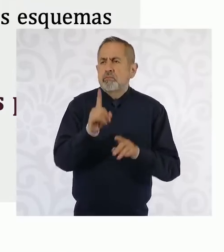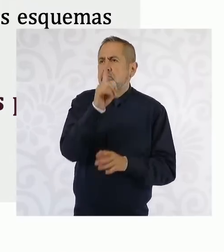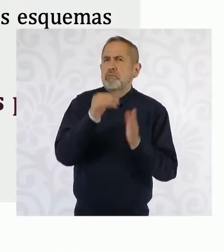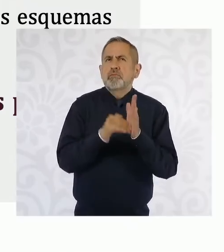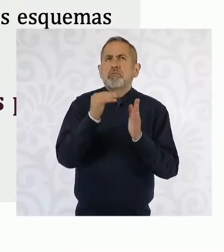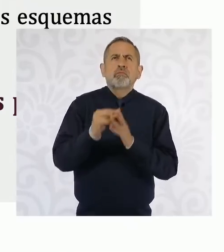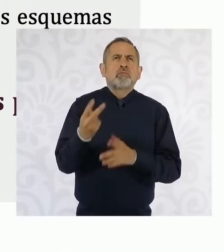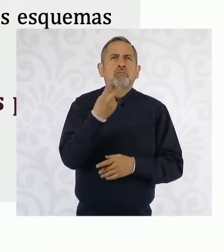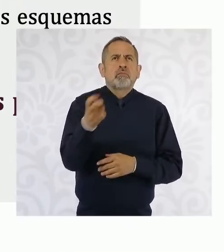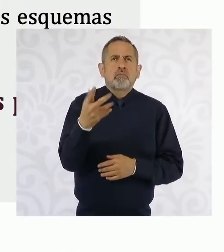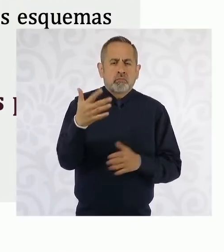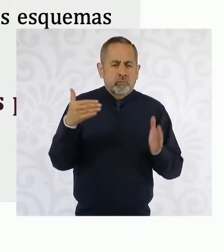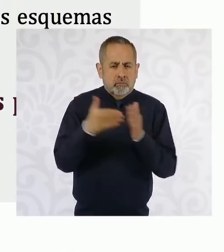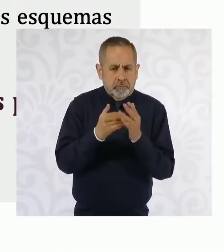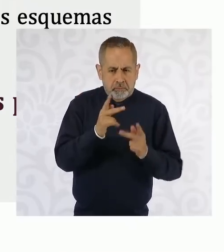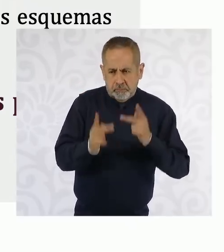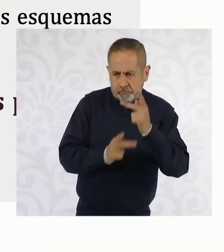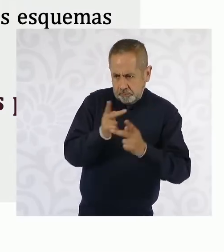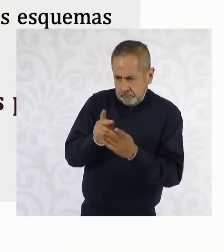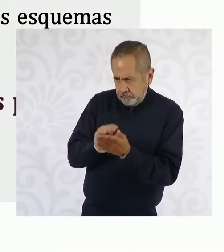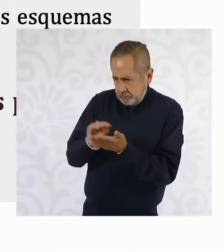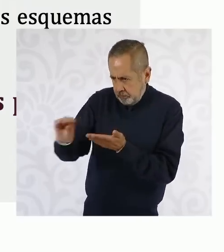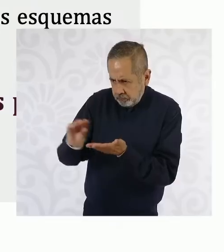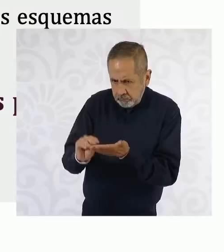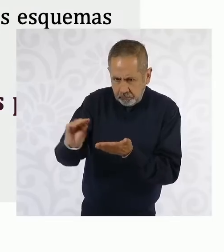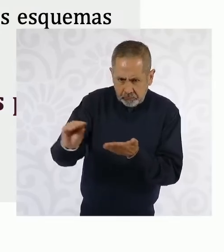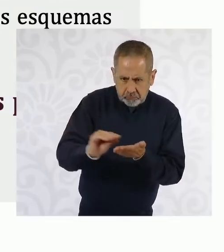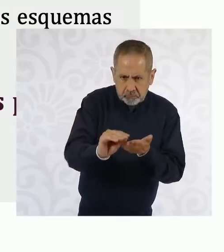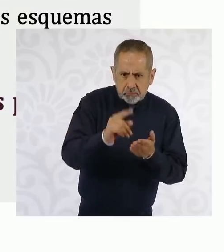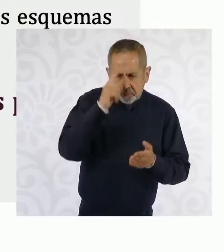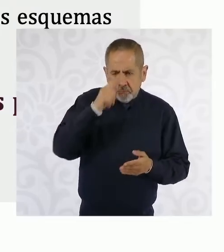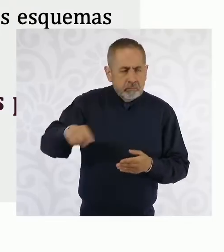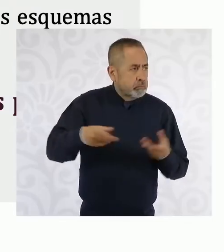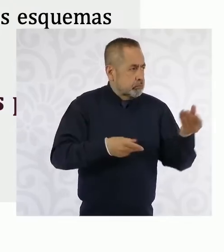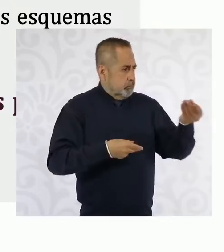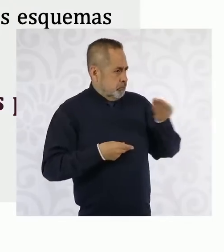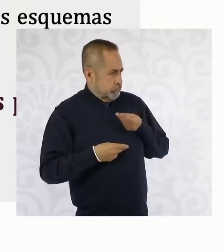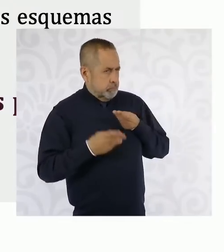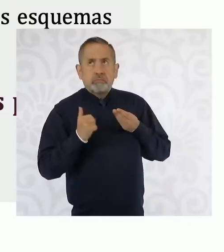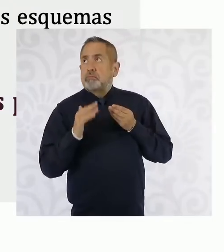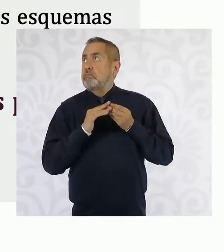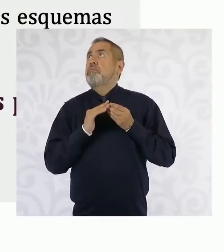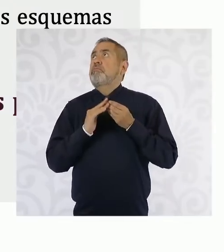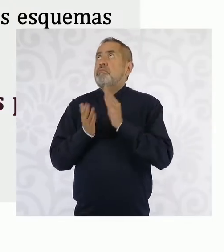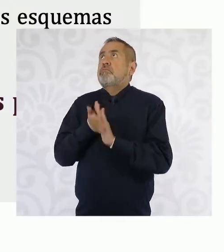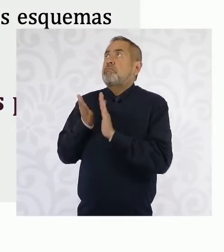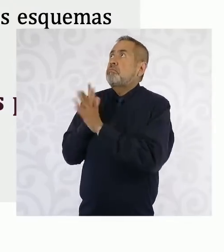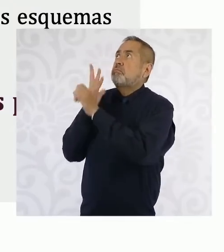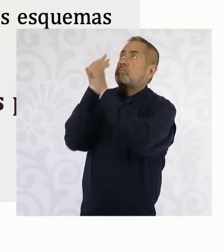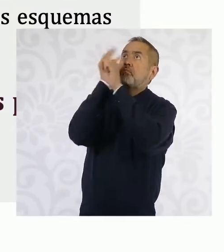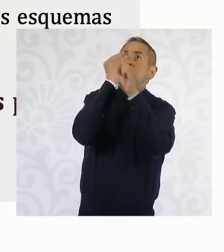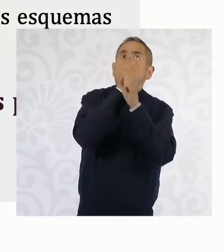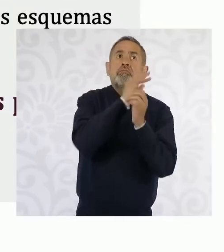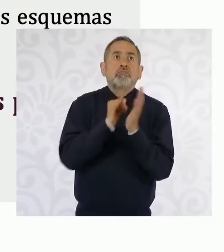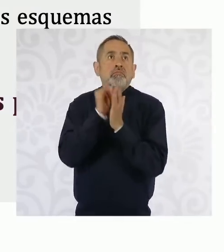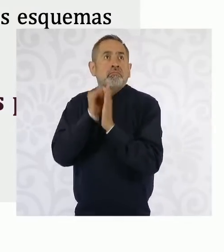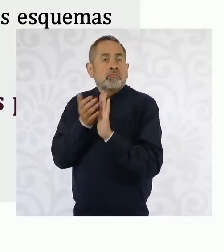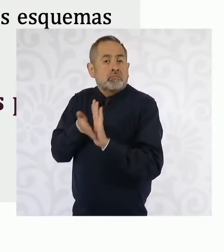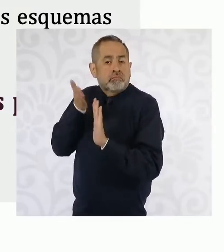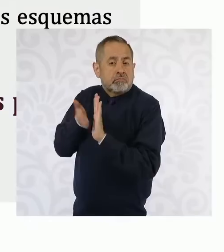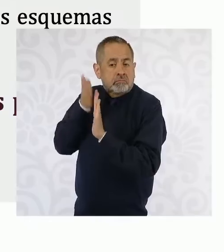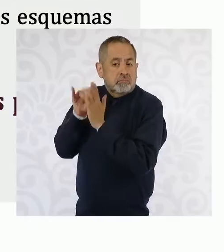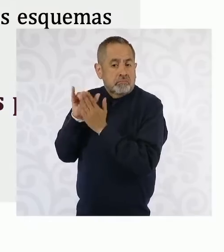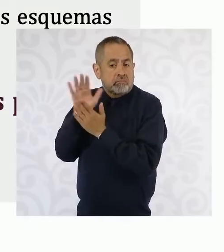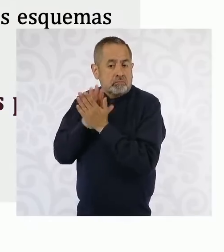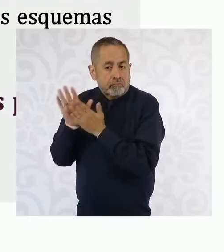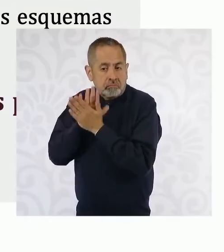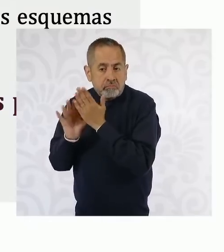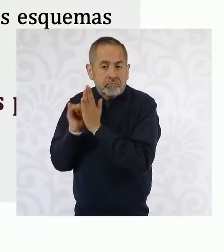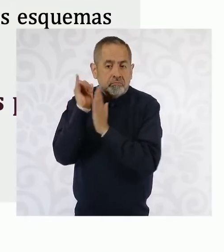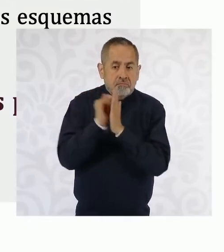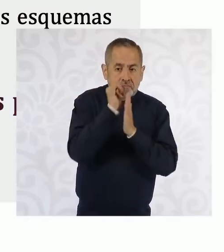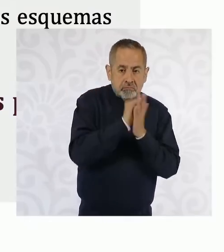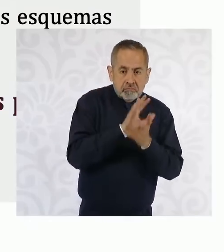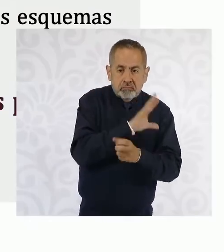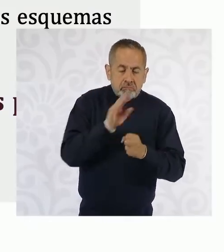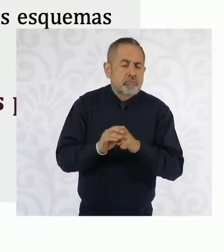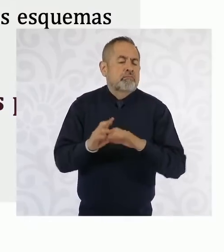50000 créditos para mejoramiento y rehabilitación de viviendas esto implica un incremento de 25% en